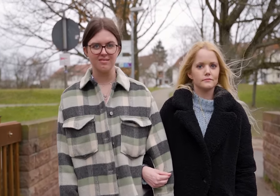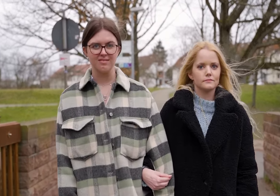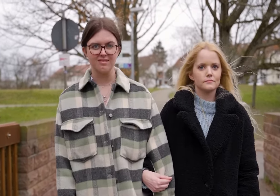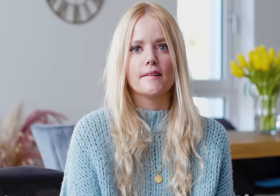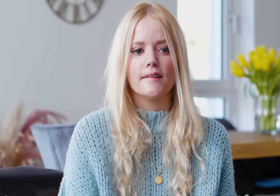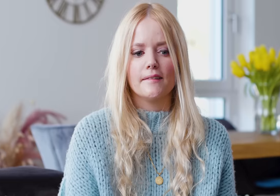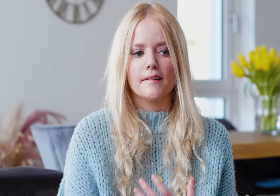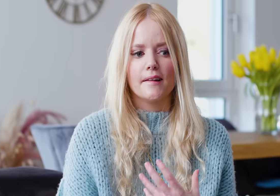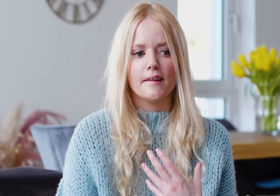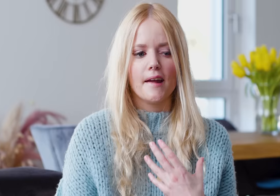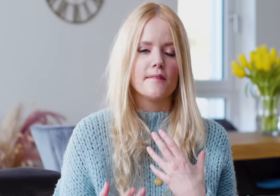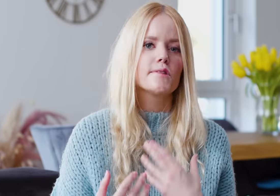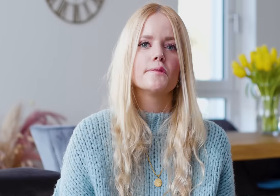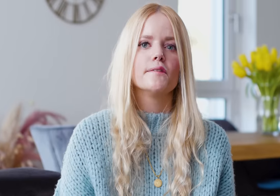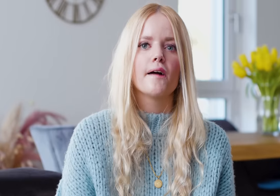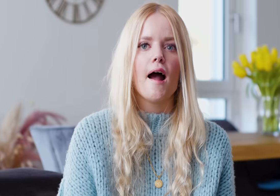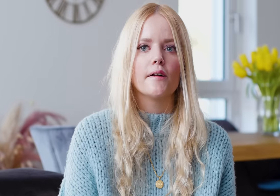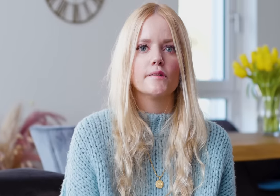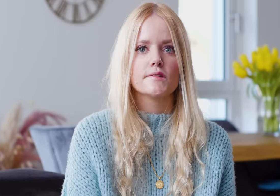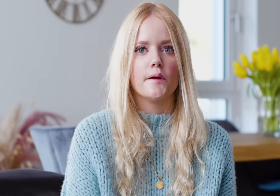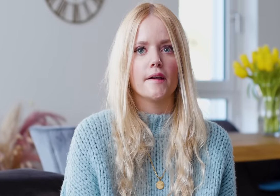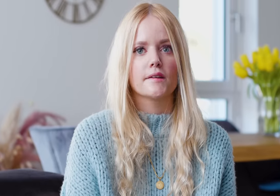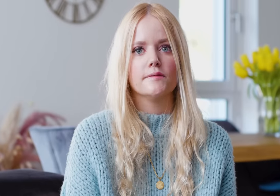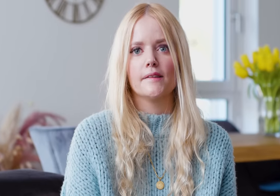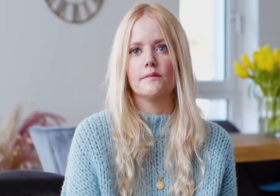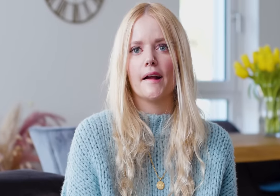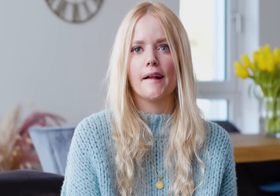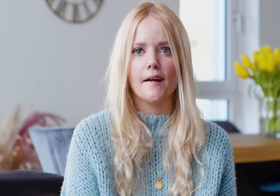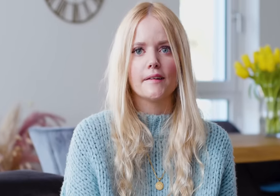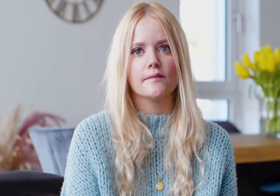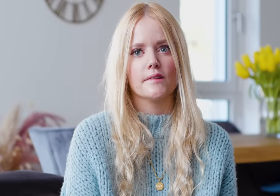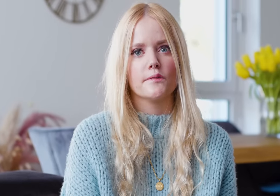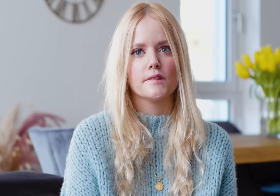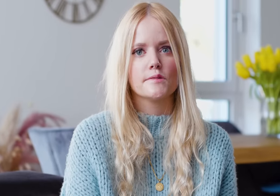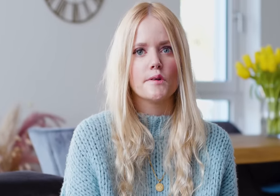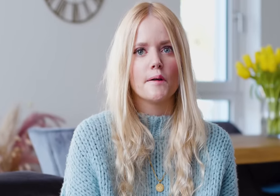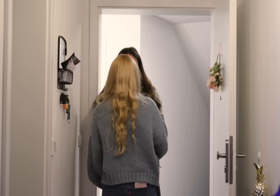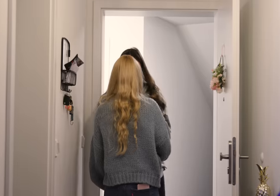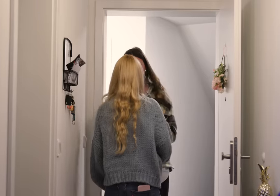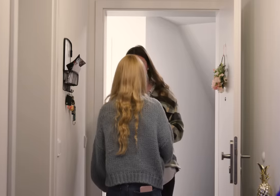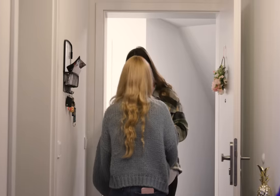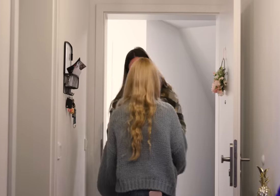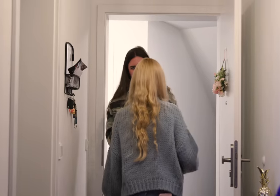Und die hat so viele Fragen und ist neugierig, die weiß einfach gar nicht, was auf sie zukommt.